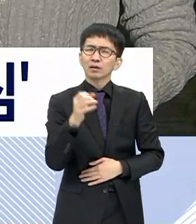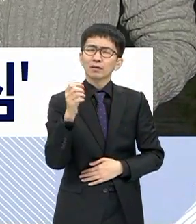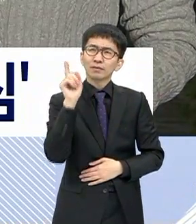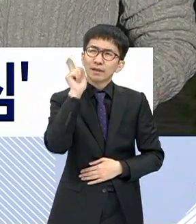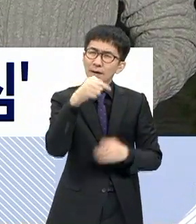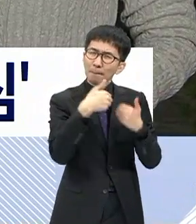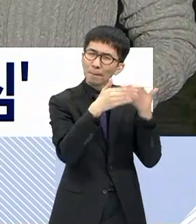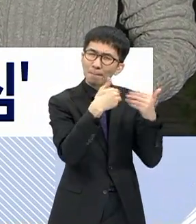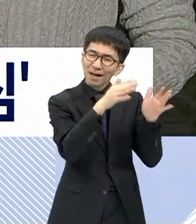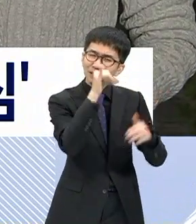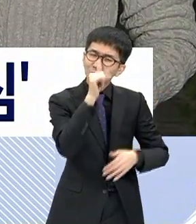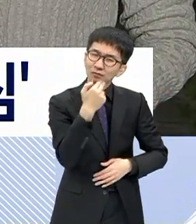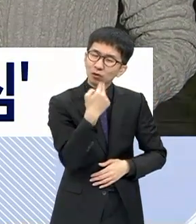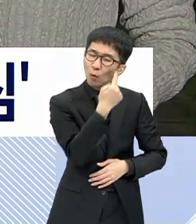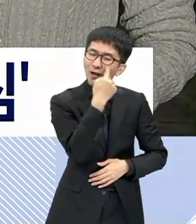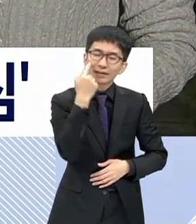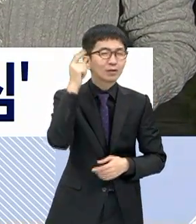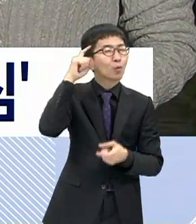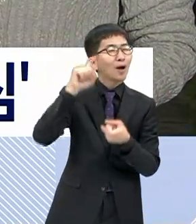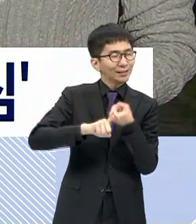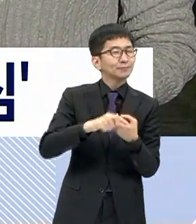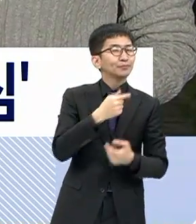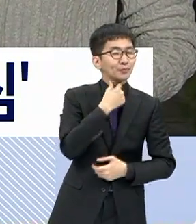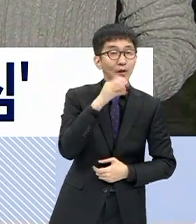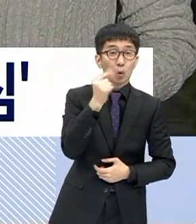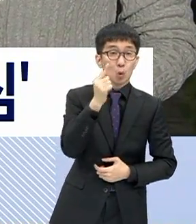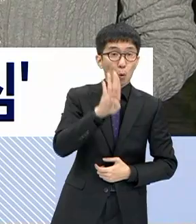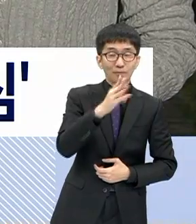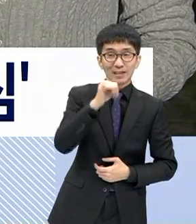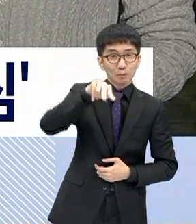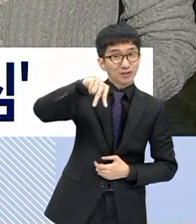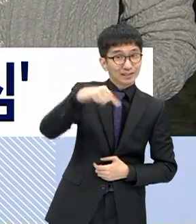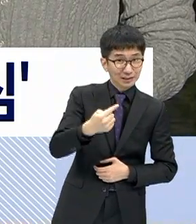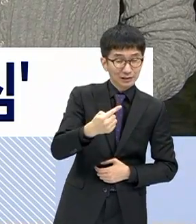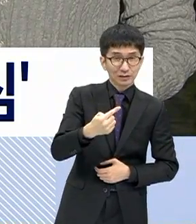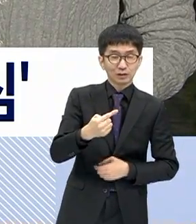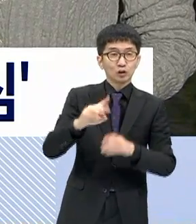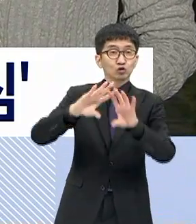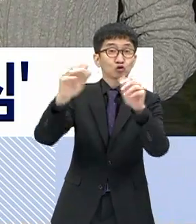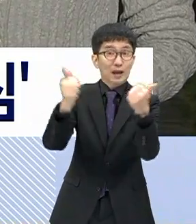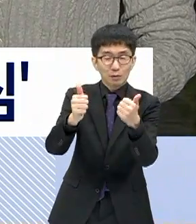또 옵티머스 펀드 사기 관련과 관련해